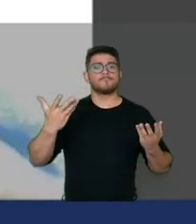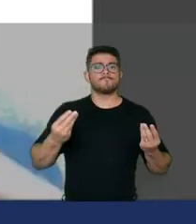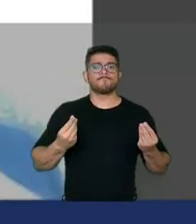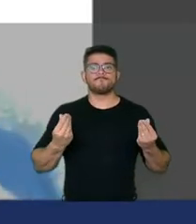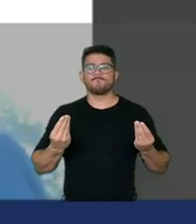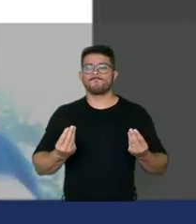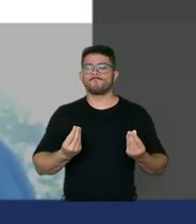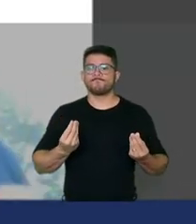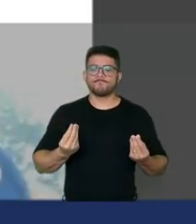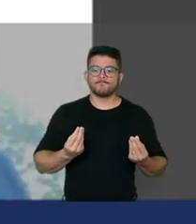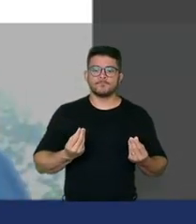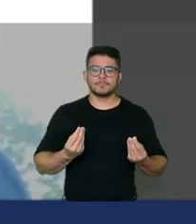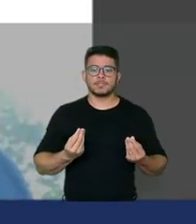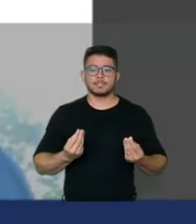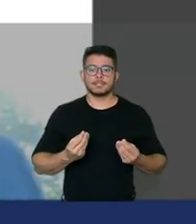PRESIDENTE BOLSONARO, ELE...